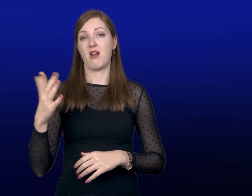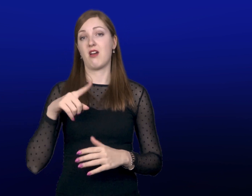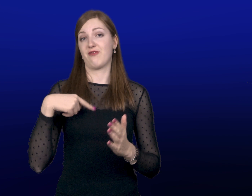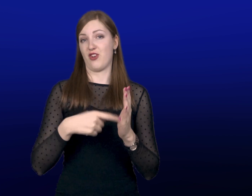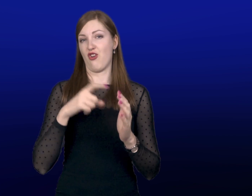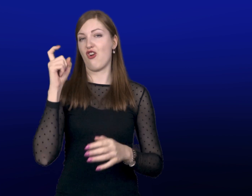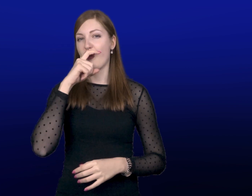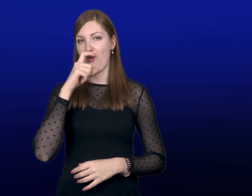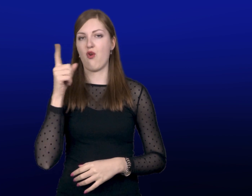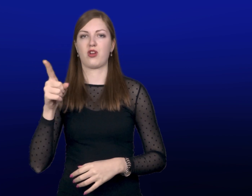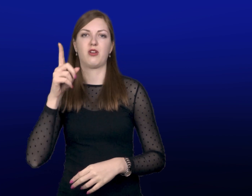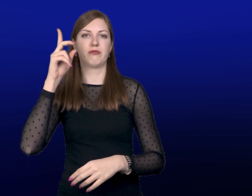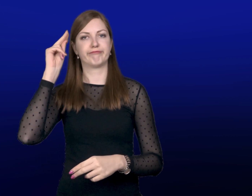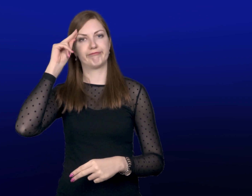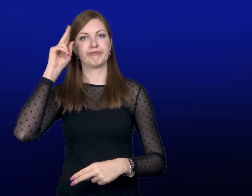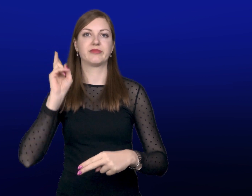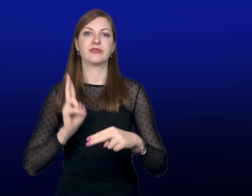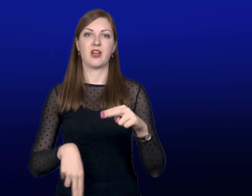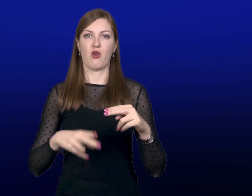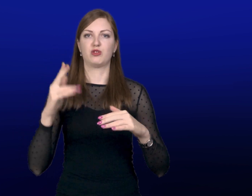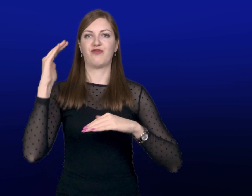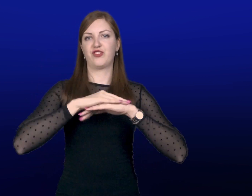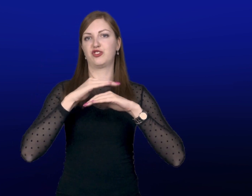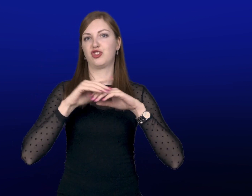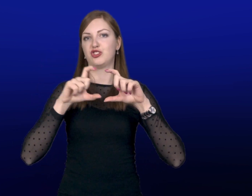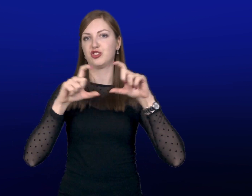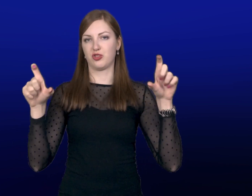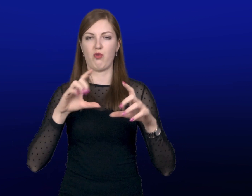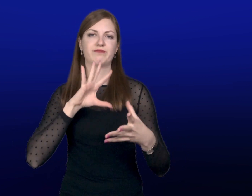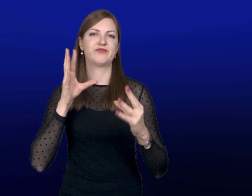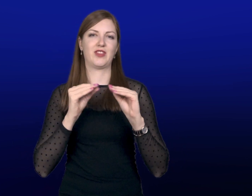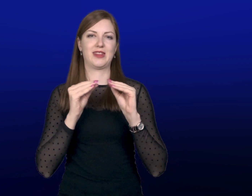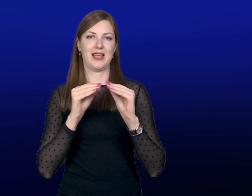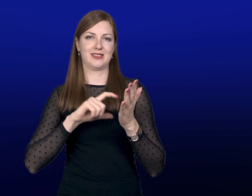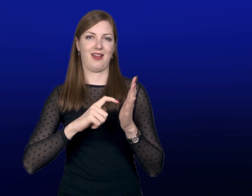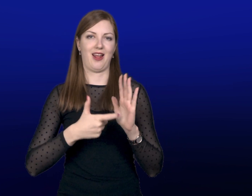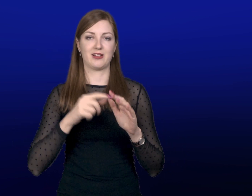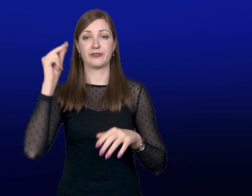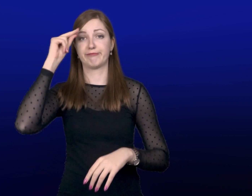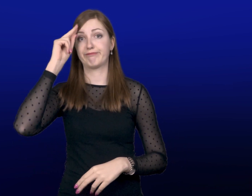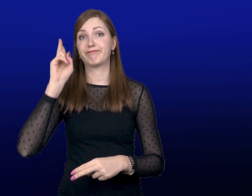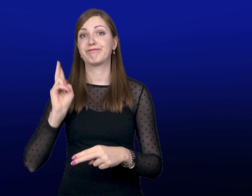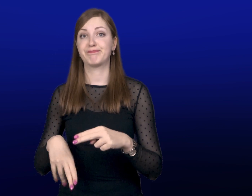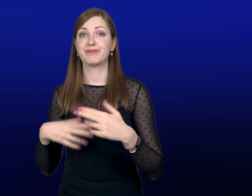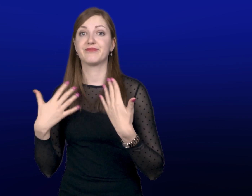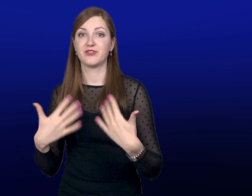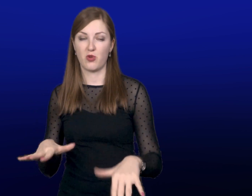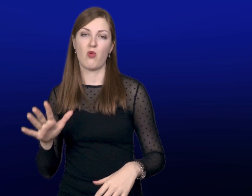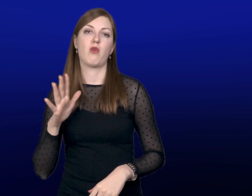В Горьком закончила в вечерке 10 классов.